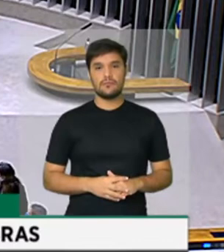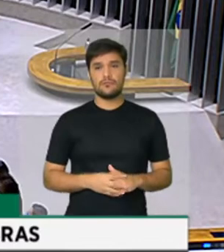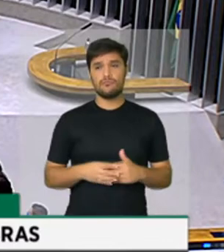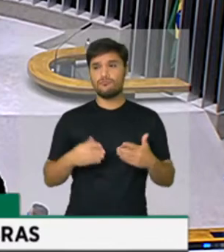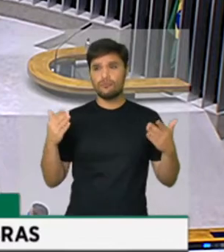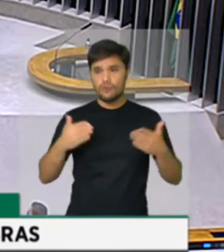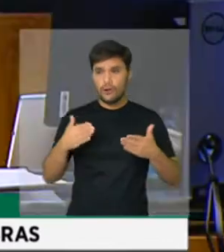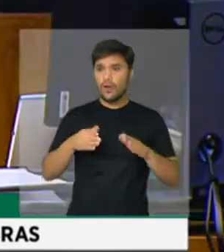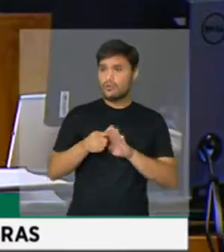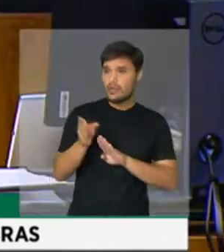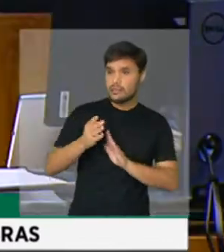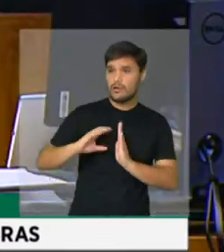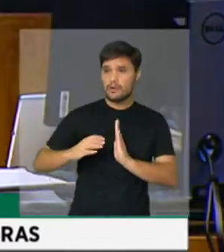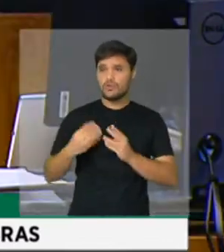VEIO DIRETO PRA CÁ , ESTÁ DE